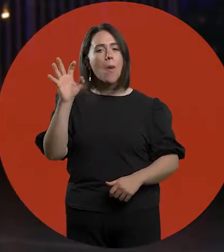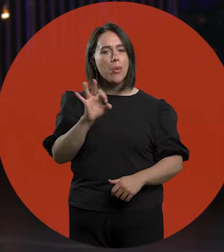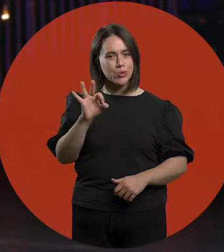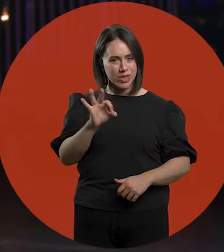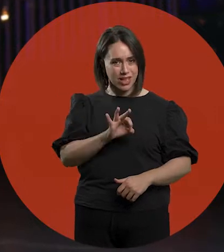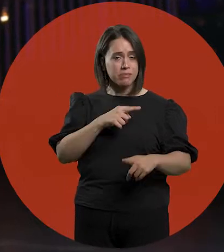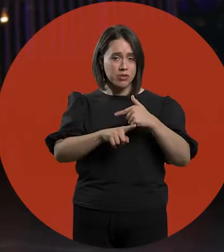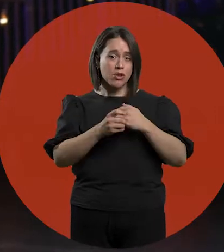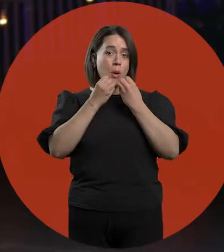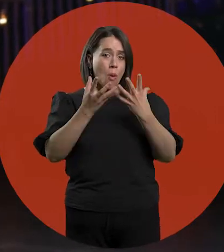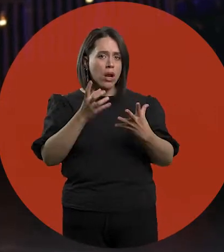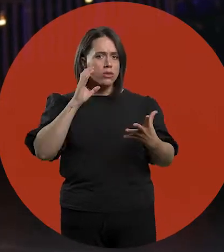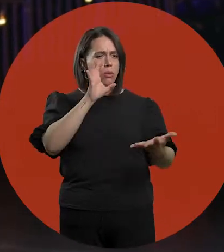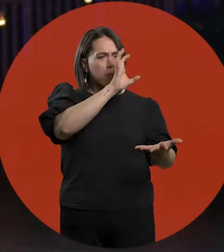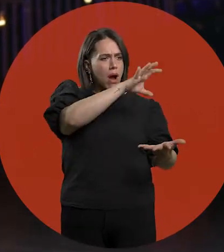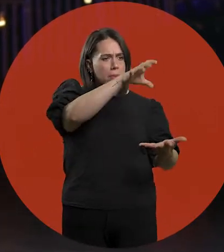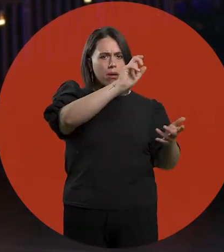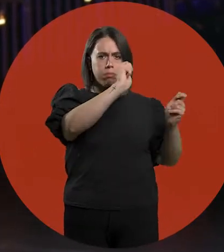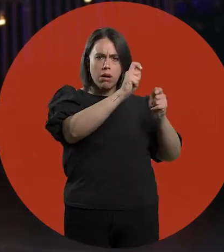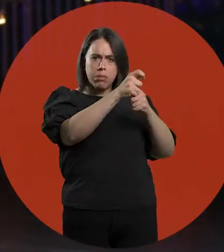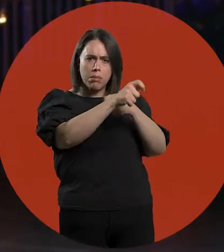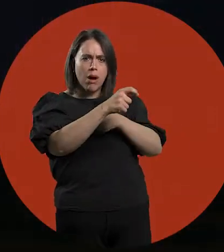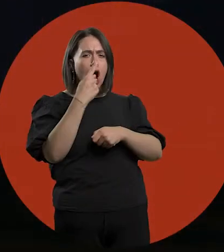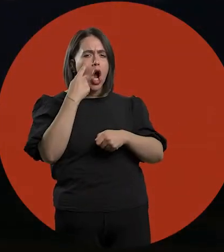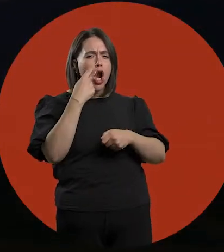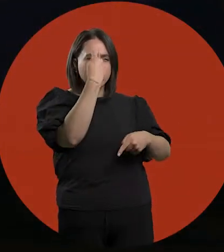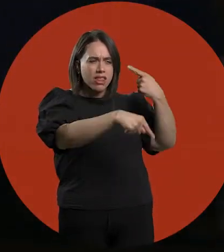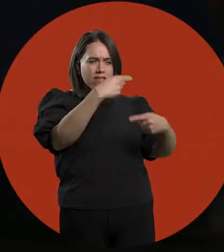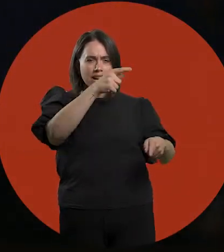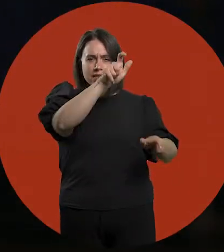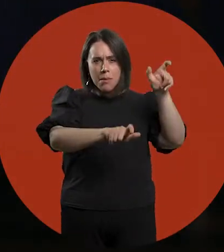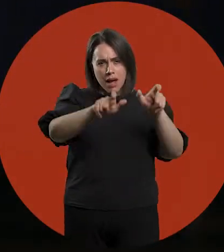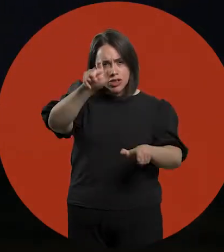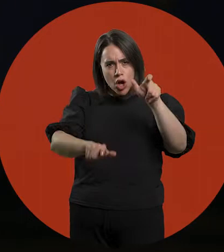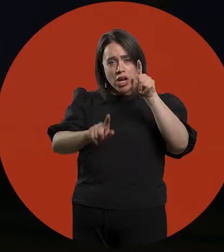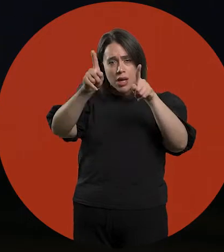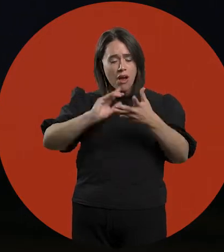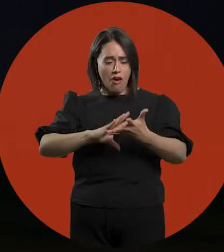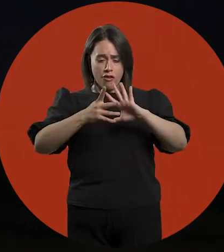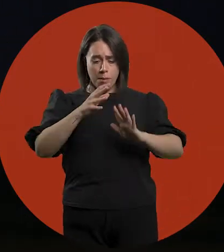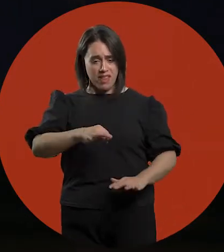Cambiás de lugar, cambiás de conocer gente, cambiás el estilo de vida porque cambiamos,